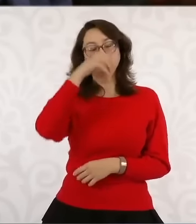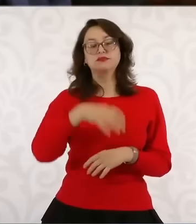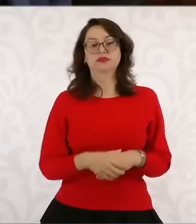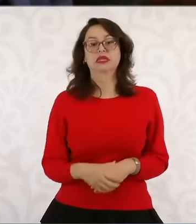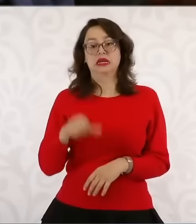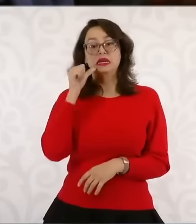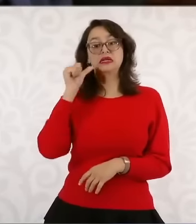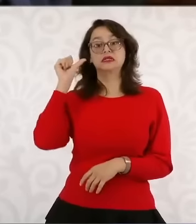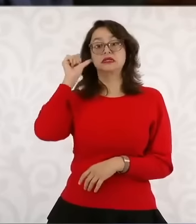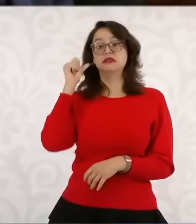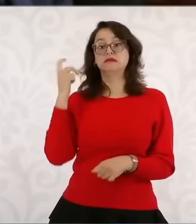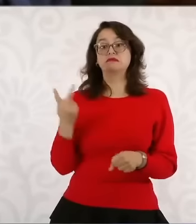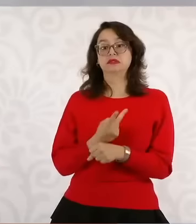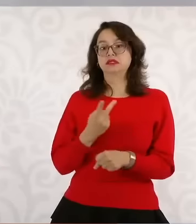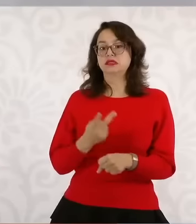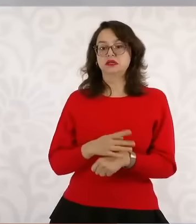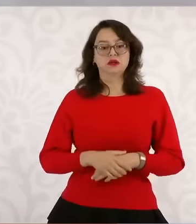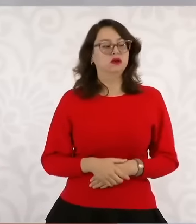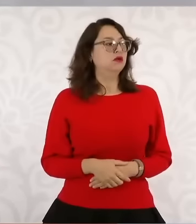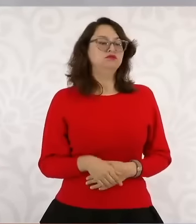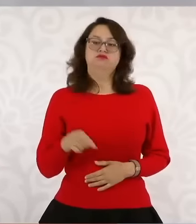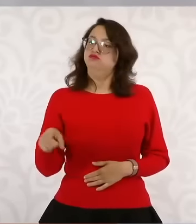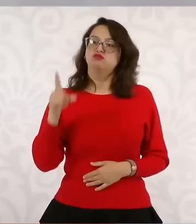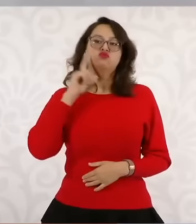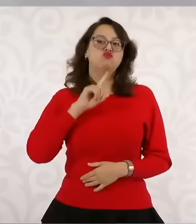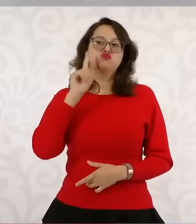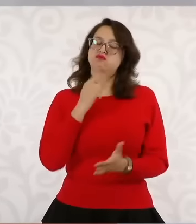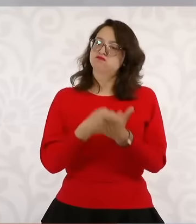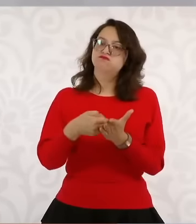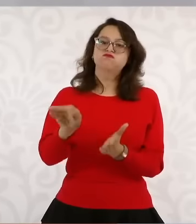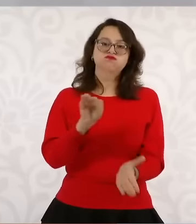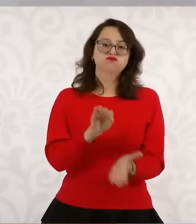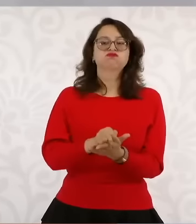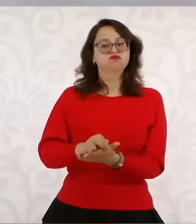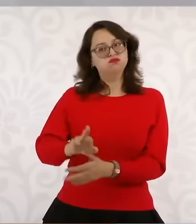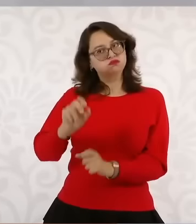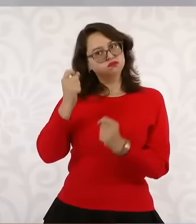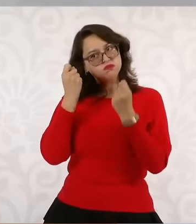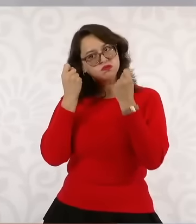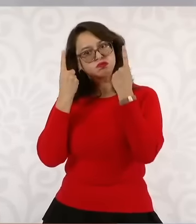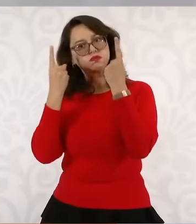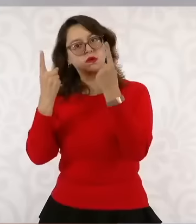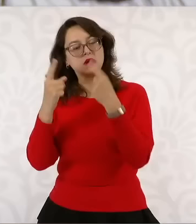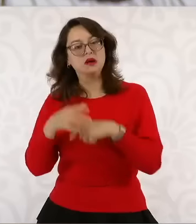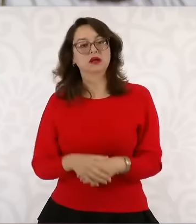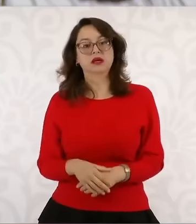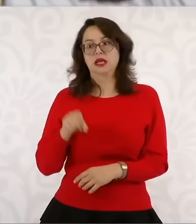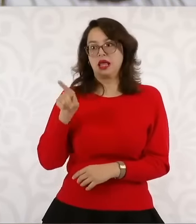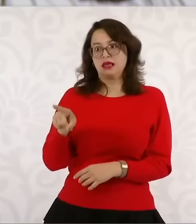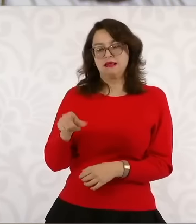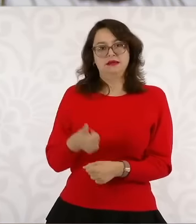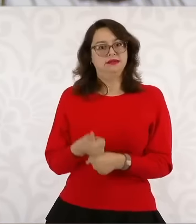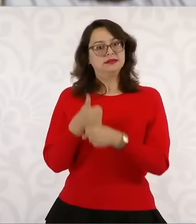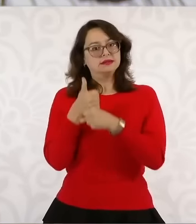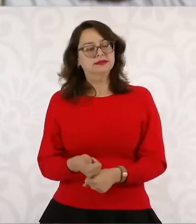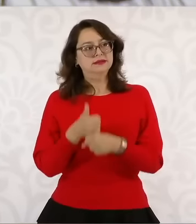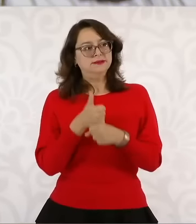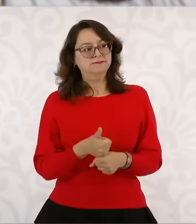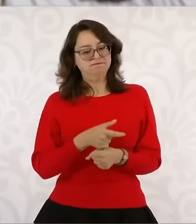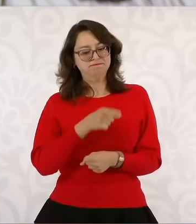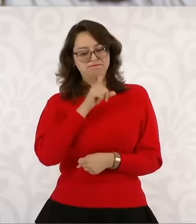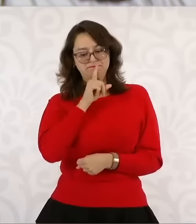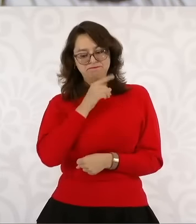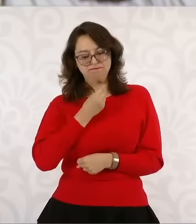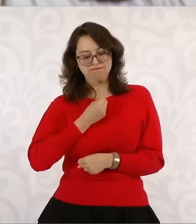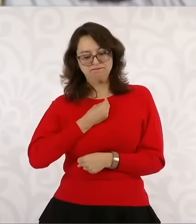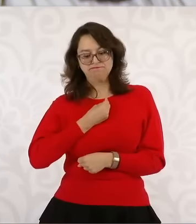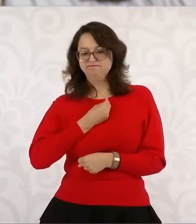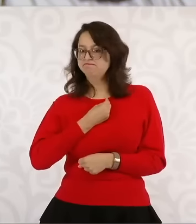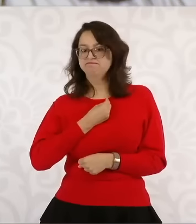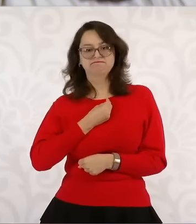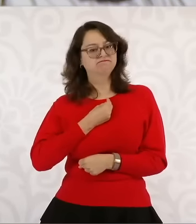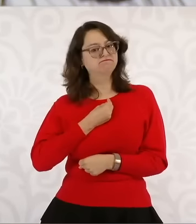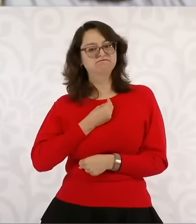tema junto a pues mi reconocimiento porque e ella vive esta agresión y muy dignamente eh dice, "No